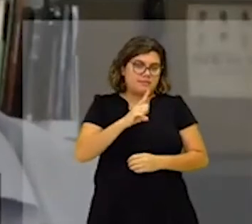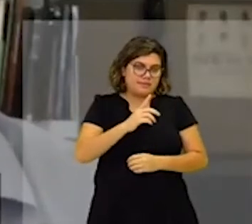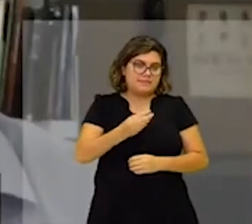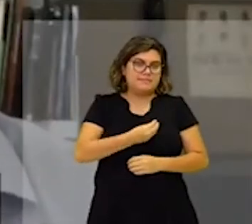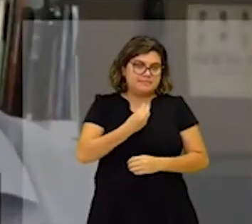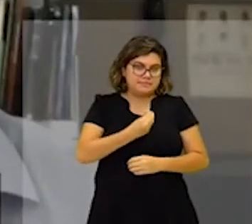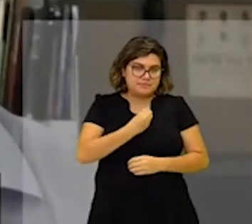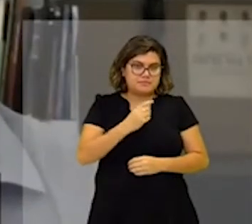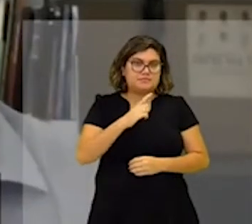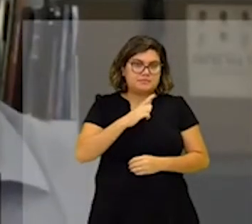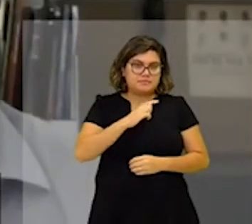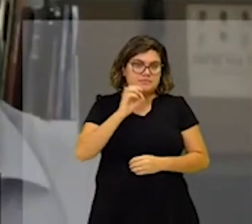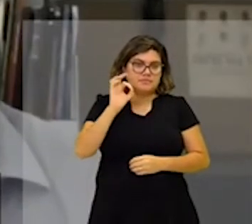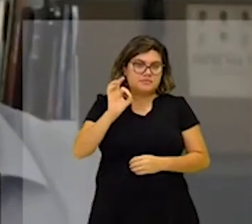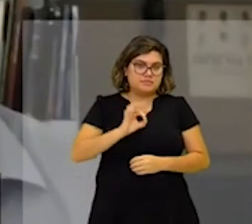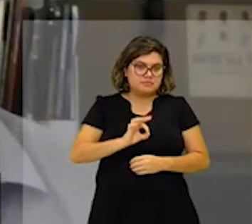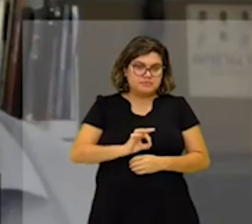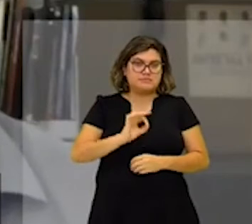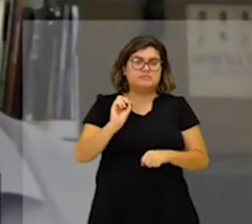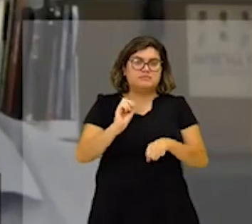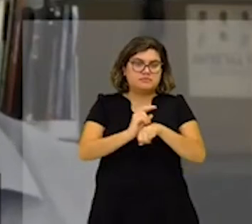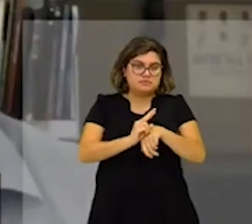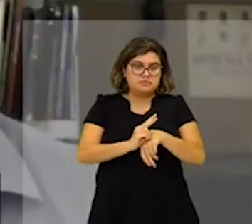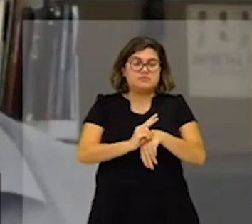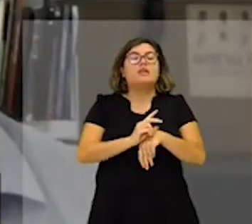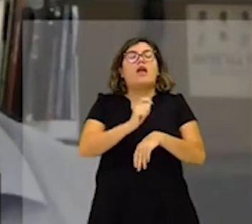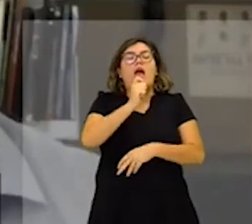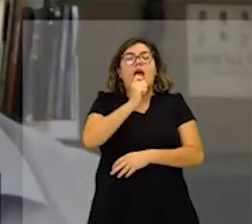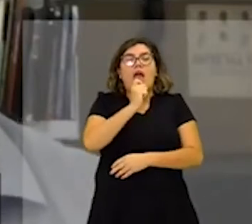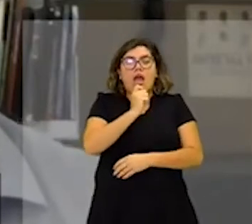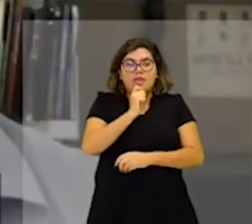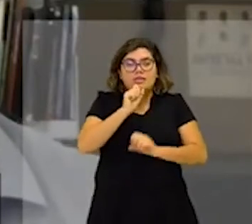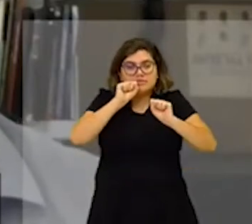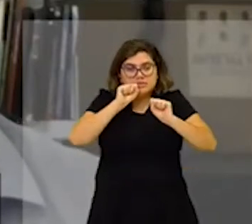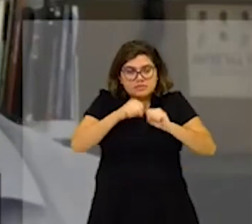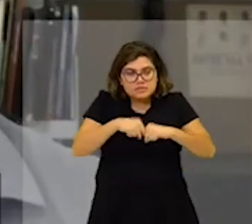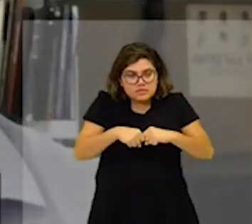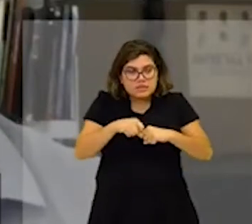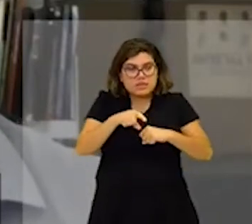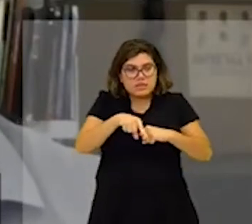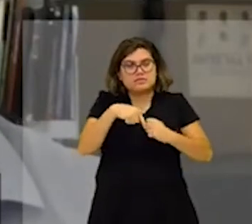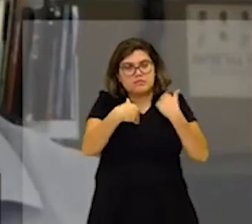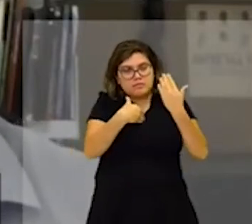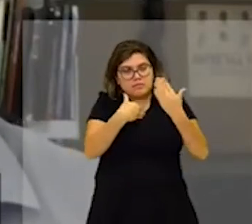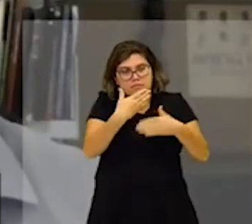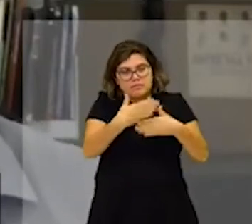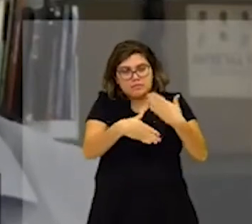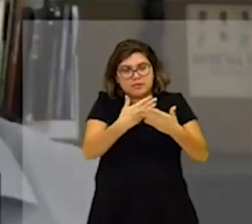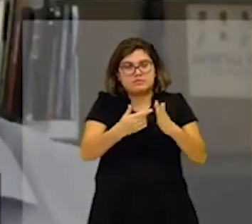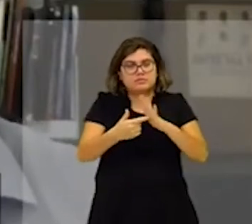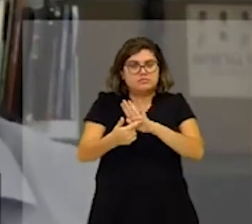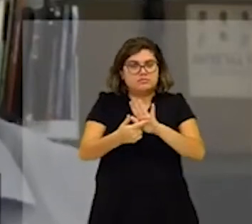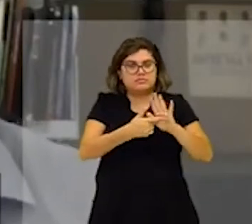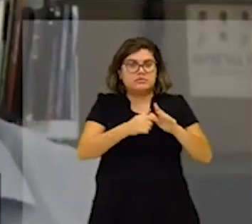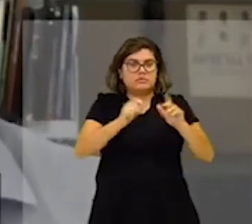afirmativas na é ainda assim esse processo abriu um leque de possibilidades para que de